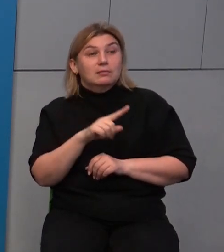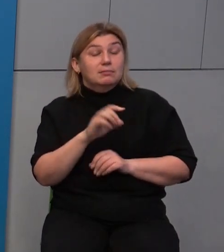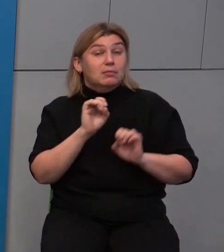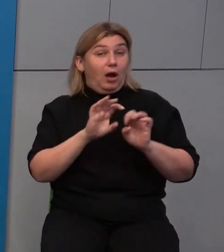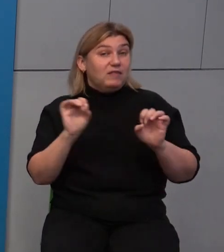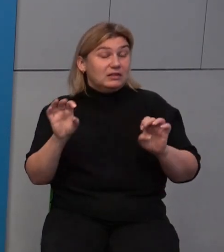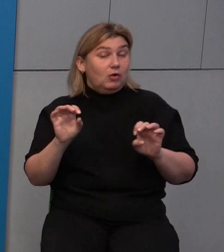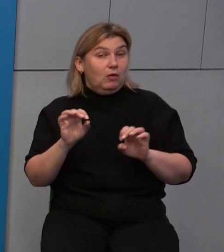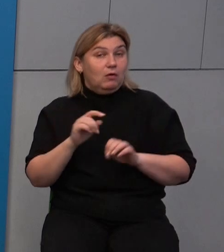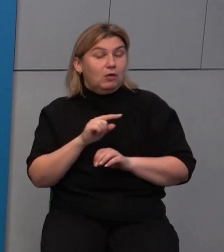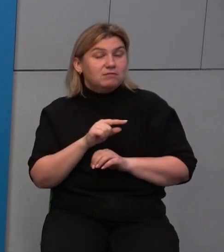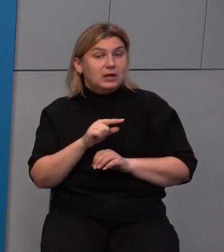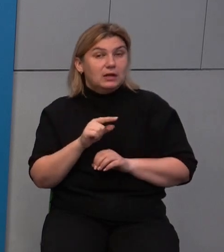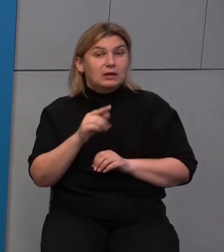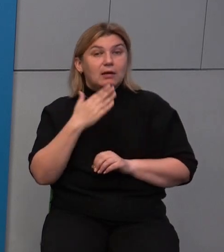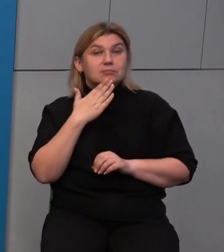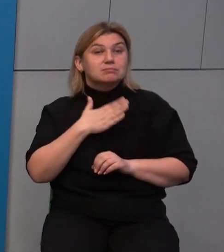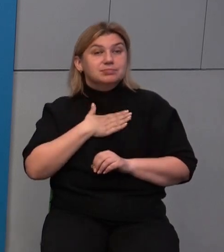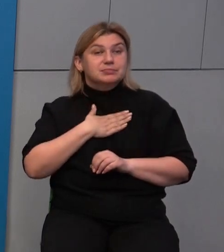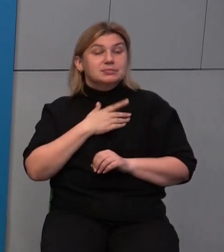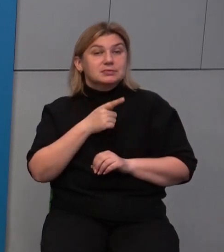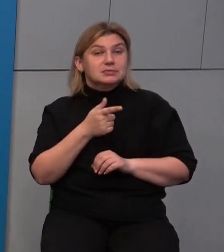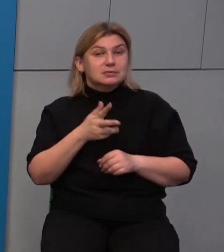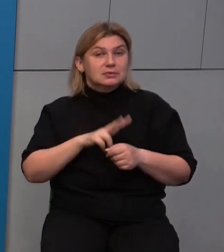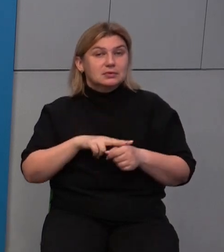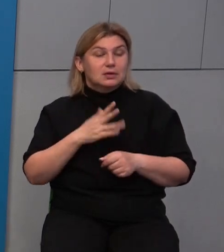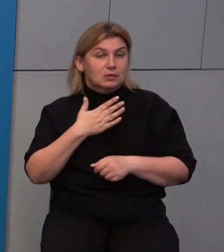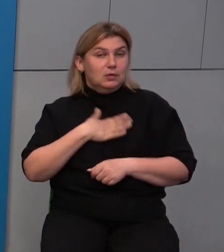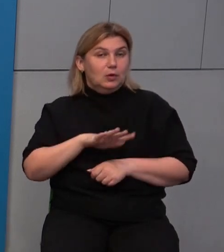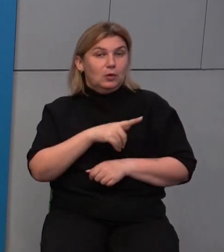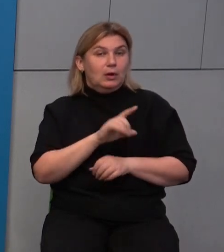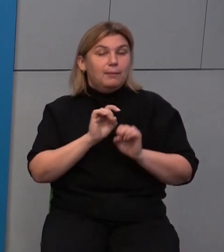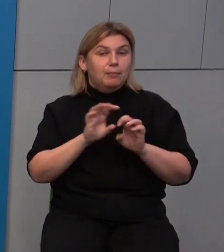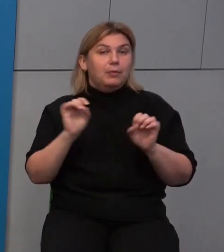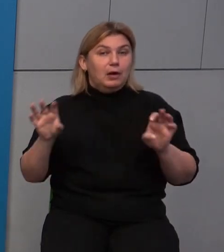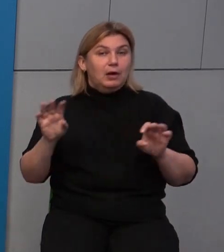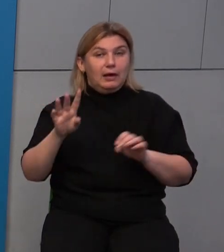dlaczego fanami Lema są właśnie profesorowie nauk ścisłych,